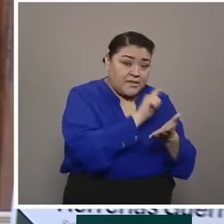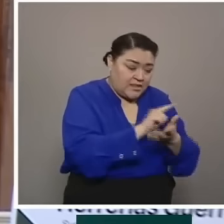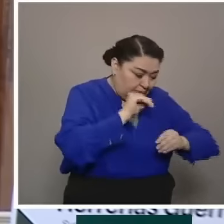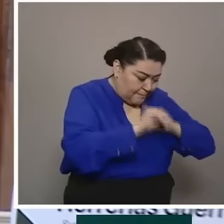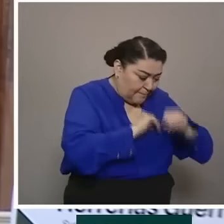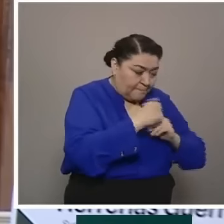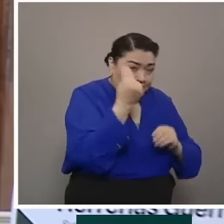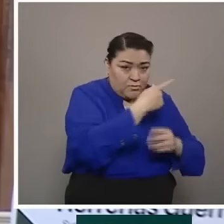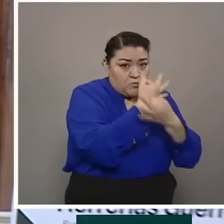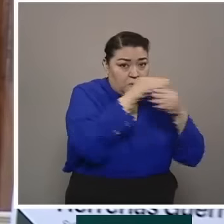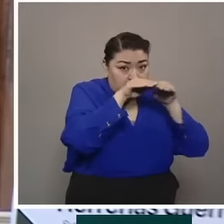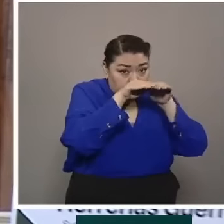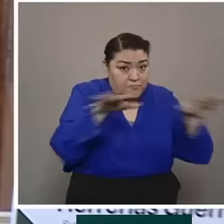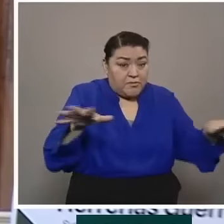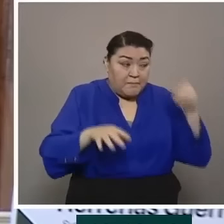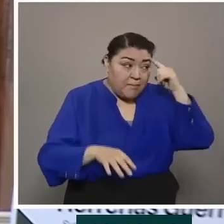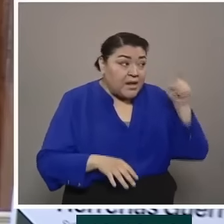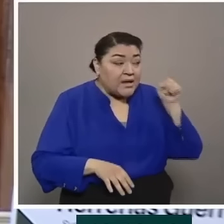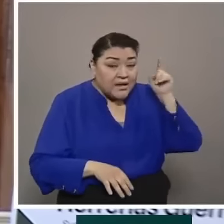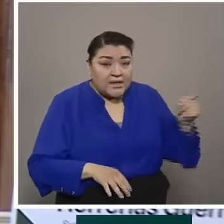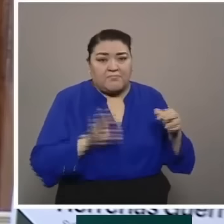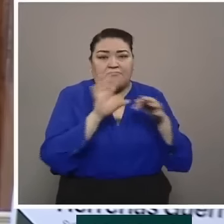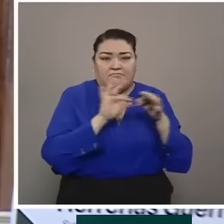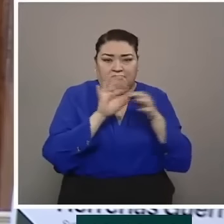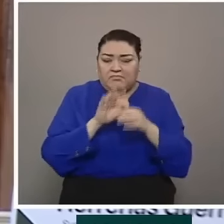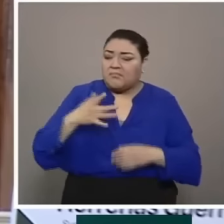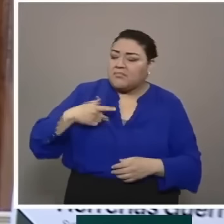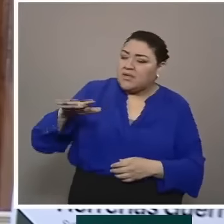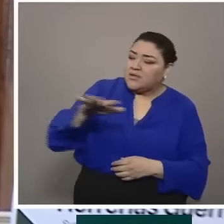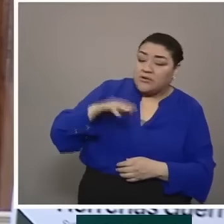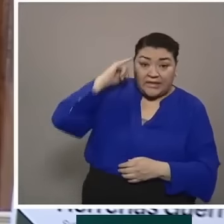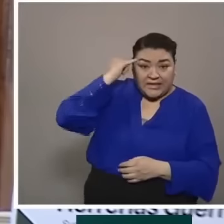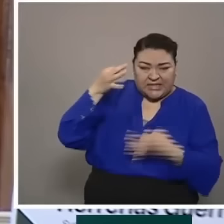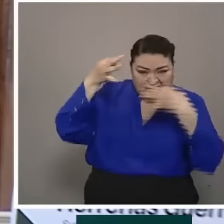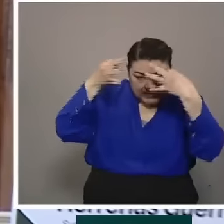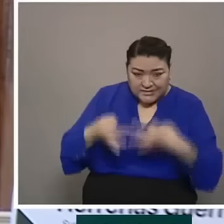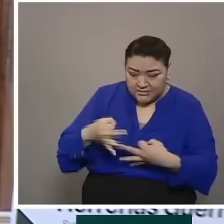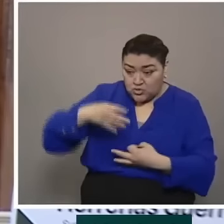a fin de garantizar el derecho de los pueblos y comunidades indígenas a su autogobierno. dentro